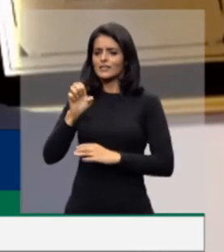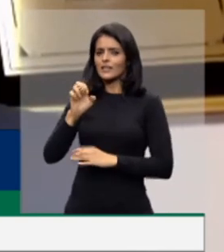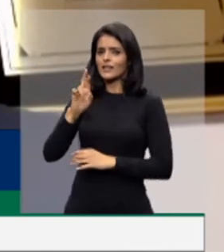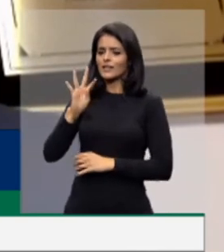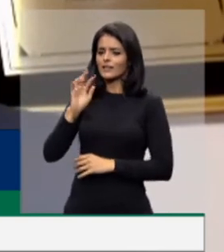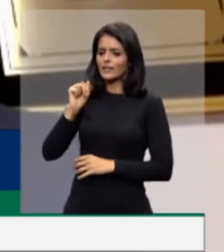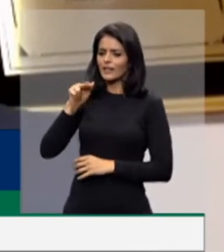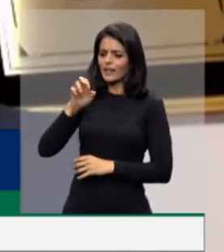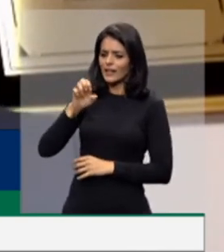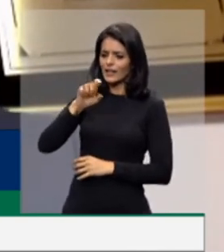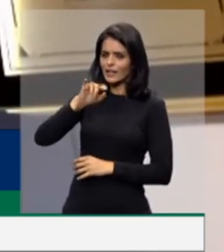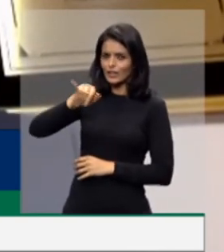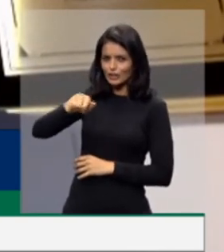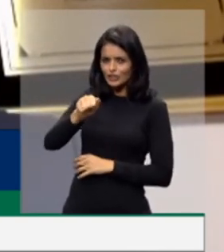PORQUE É COMERCIANTE,